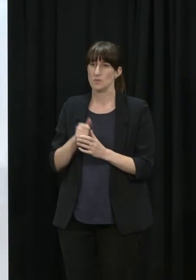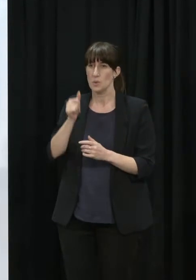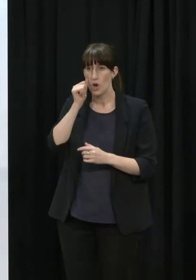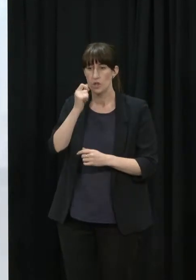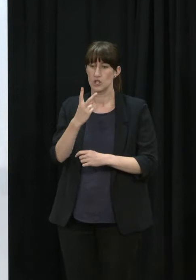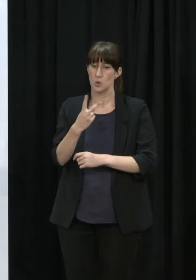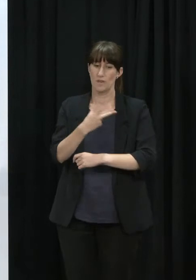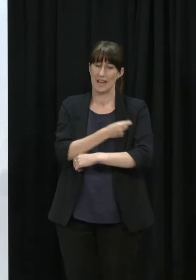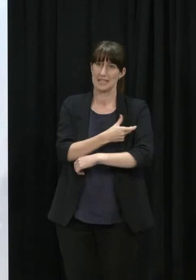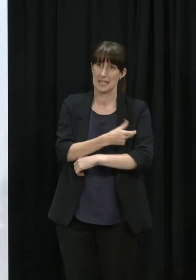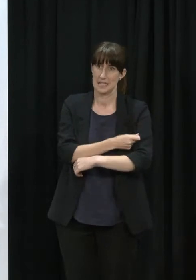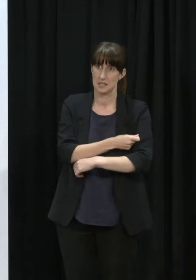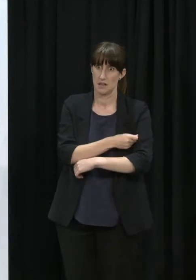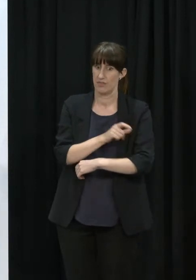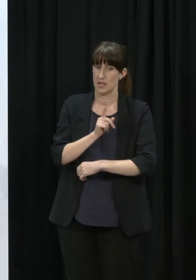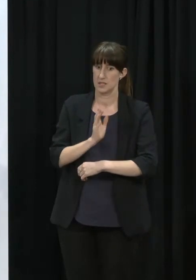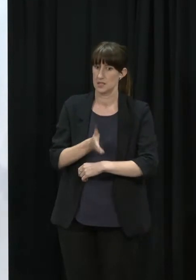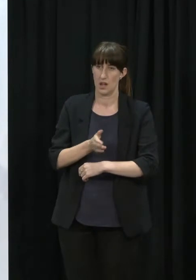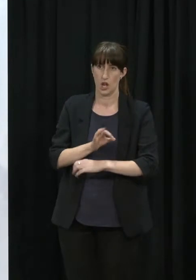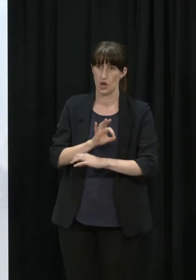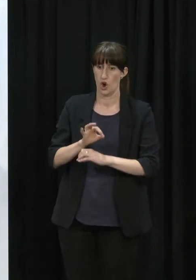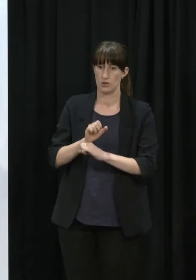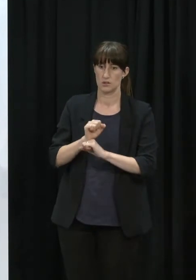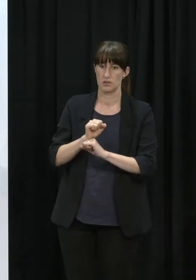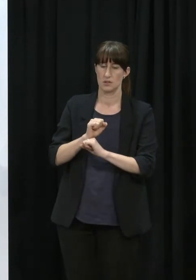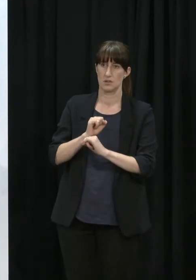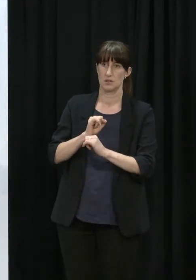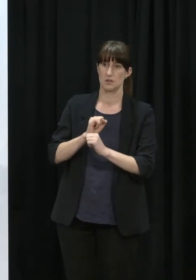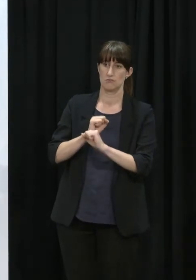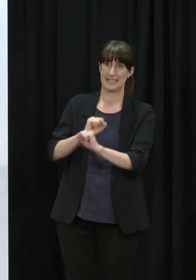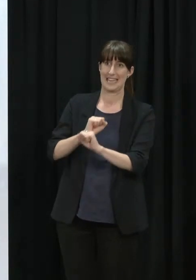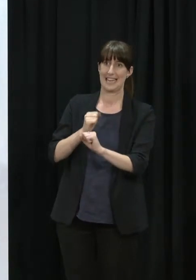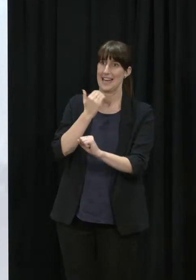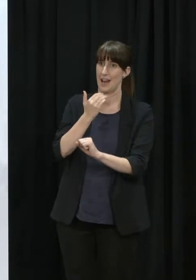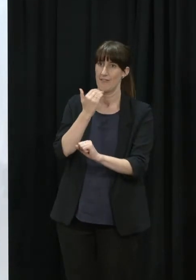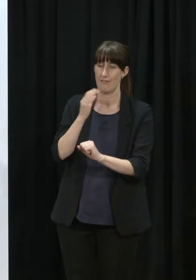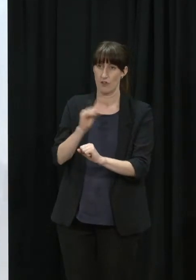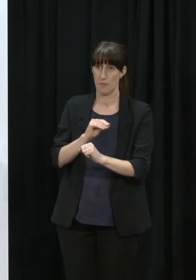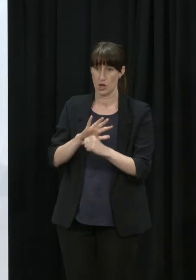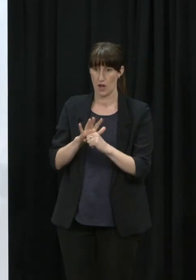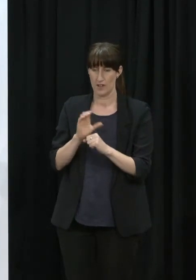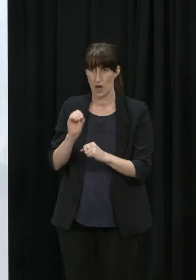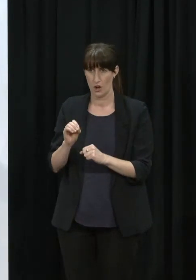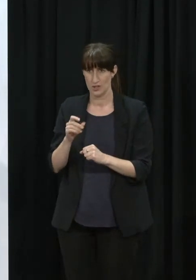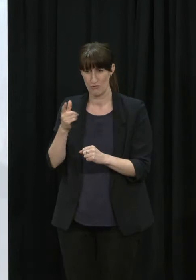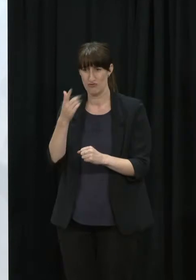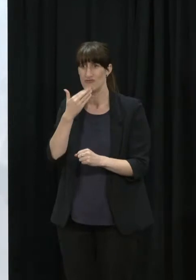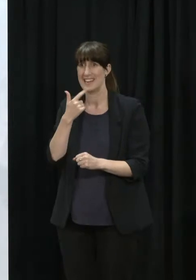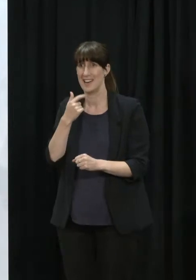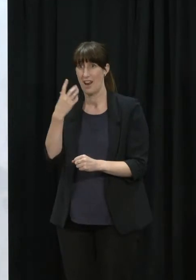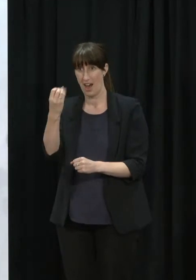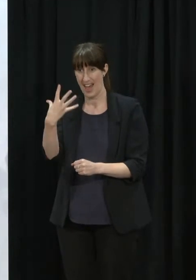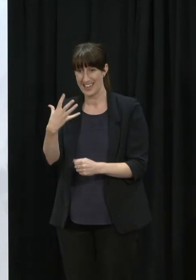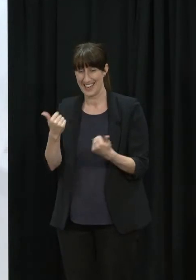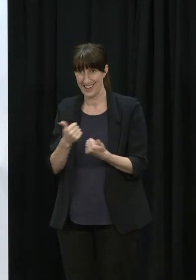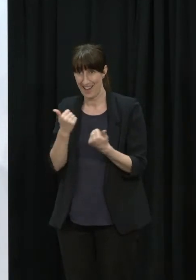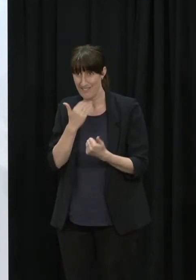Kia pehea te maia o koe ka noho te rama whero nui (kare e